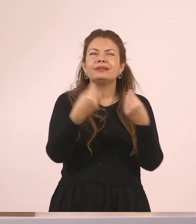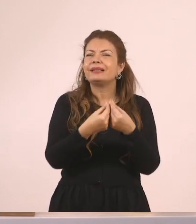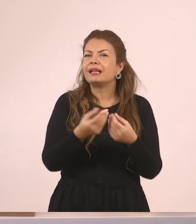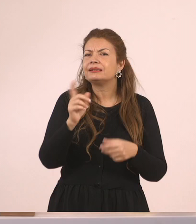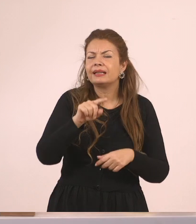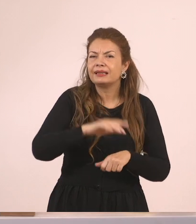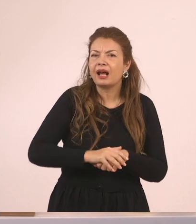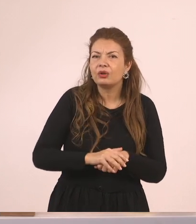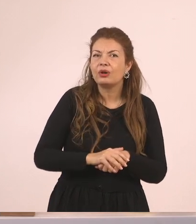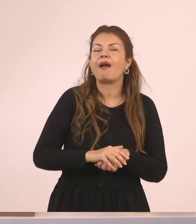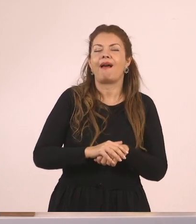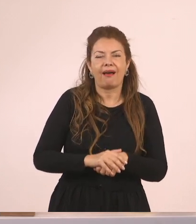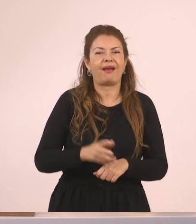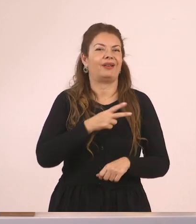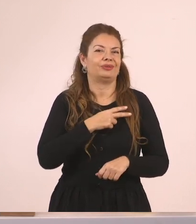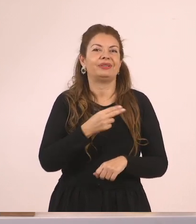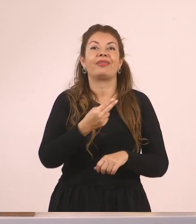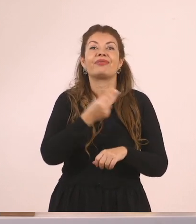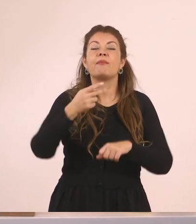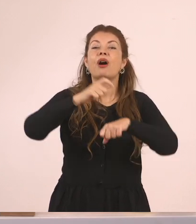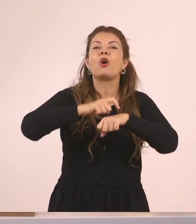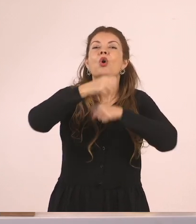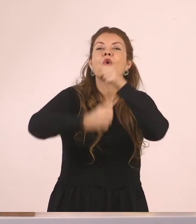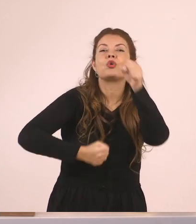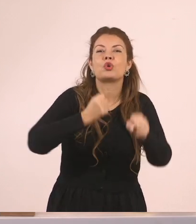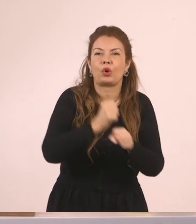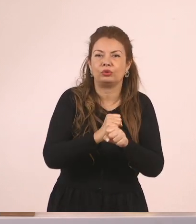Θα γράψω τρεις χρόνους στον πίνακα. Θα γράψω τον Ενεστώτα,